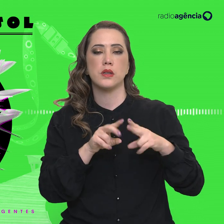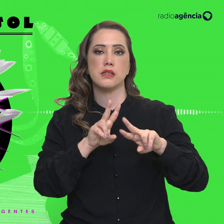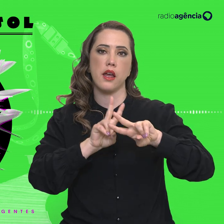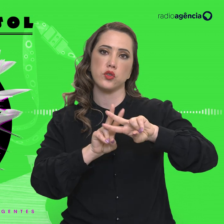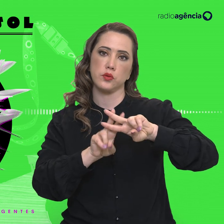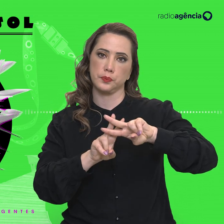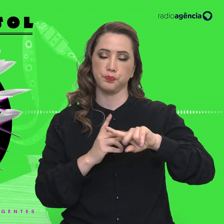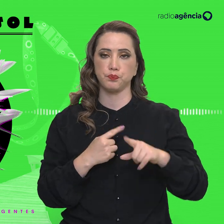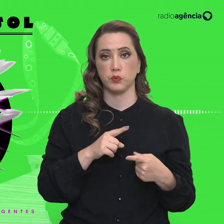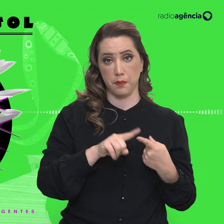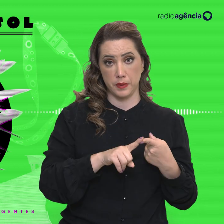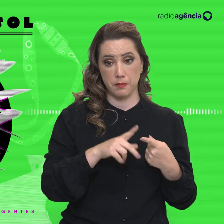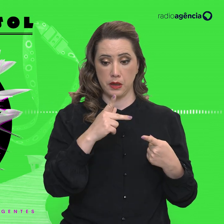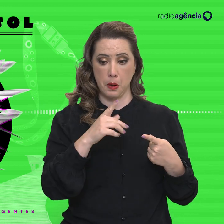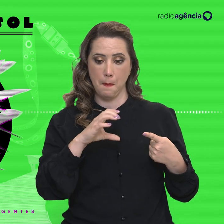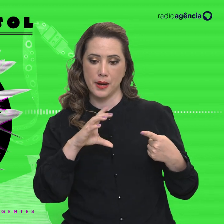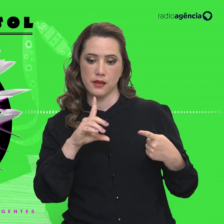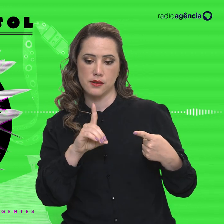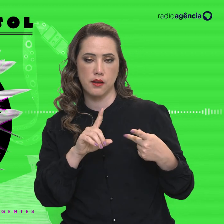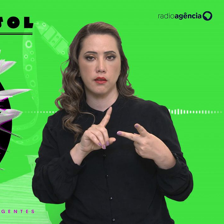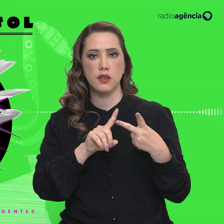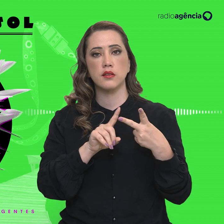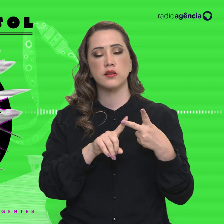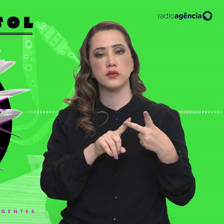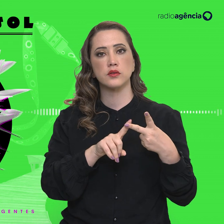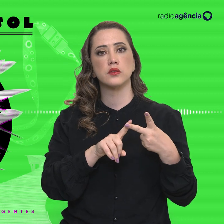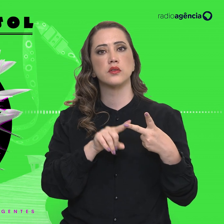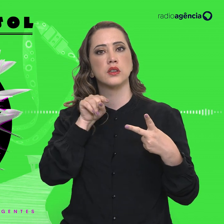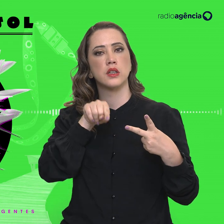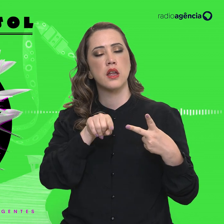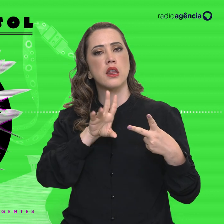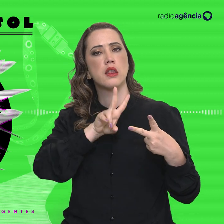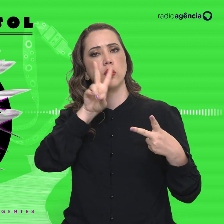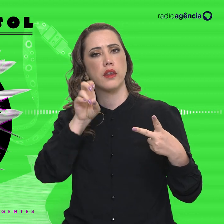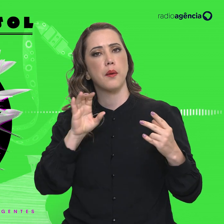[Patrícia] #PcD [som de mensagem enviada] 🎶 [Patrícia] E #ActualyAutistic (Realmente autista) [som de mensagem enviada] 🎶